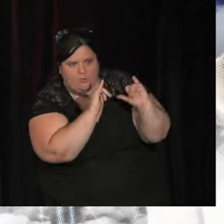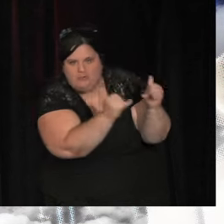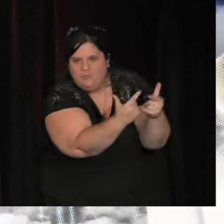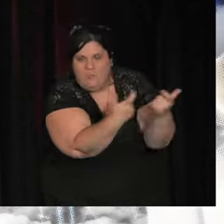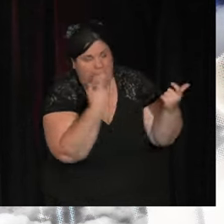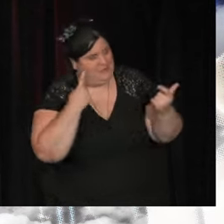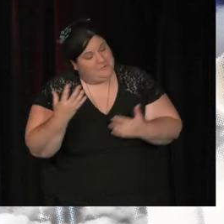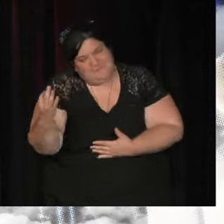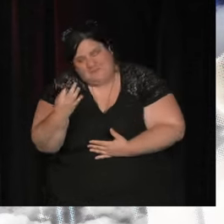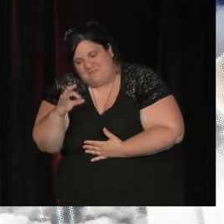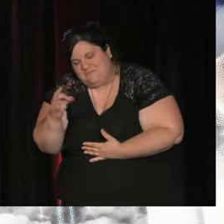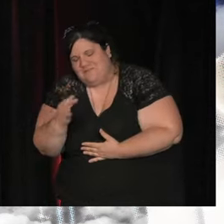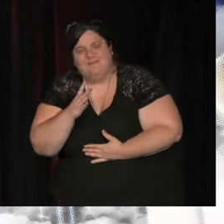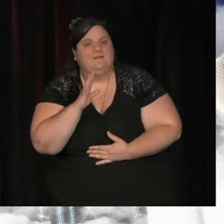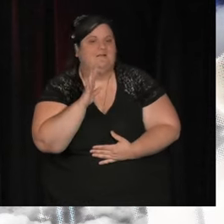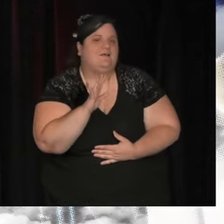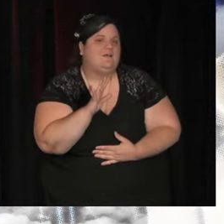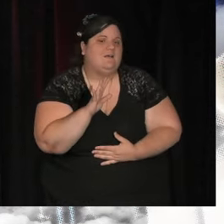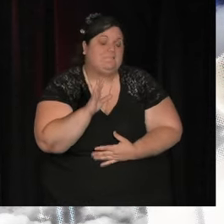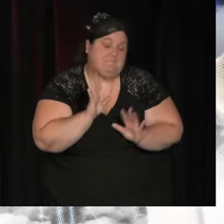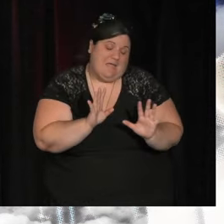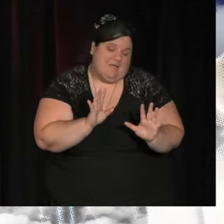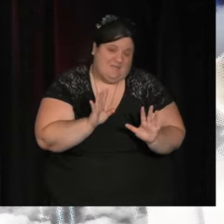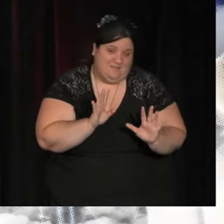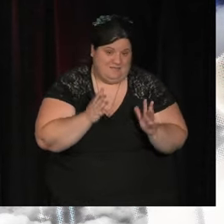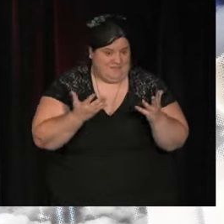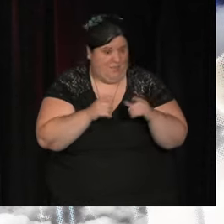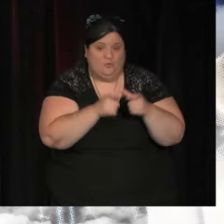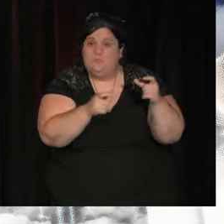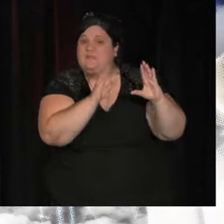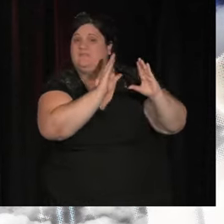Mais encore une fois, tu le disais, Ben, tout à l'heure, c'est qu'on est chez Blizzard donc il y a une envie de faire un jeu